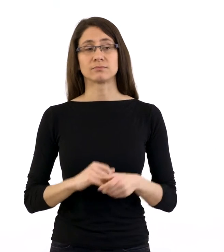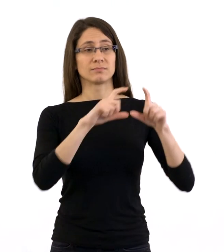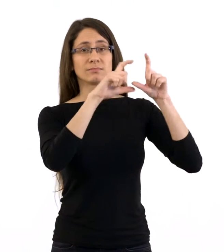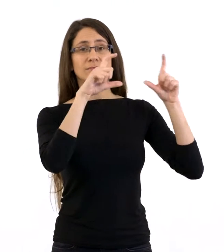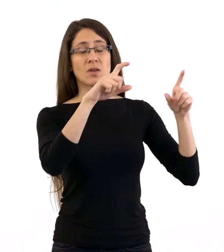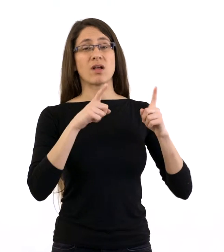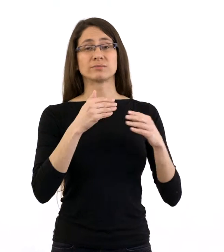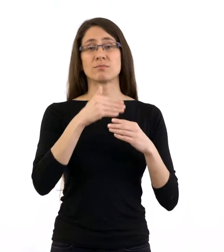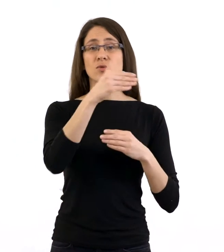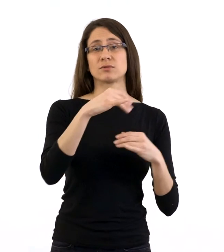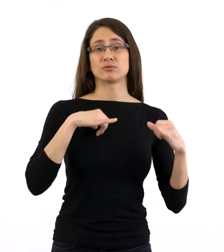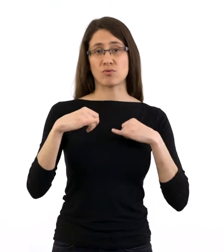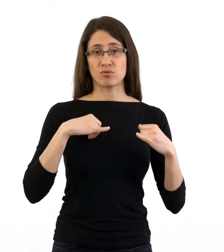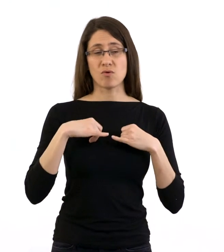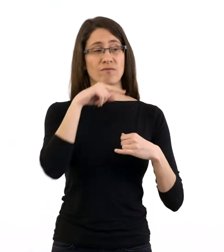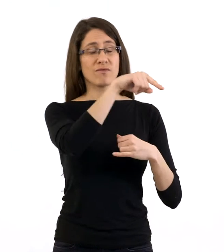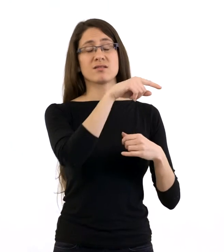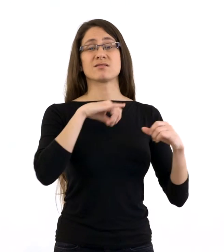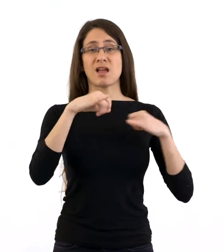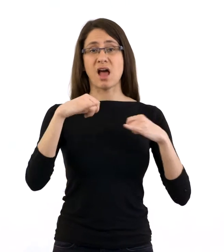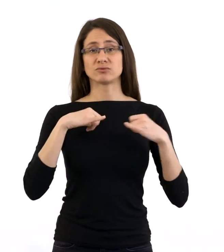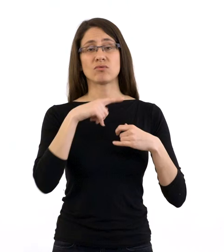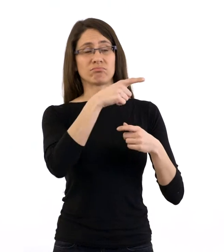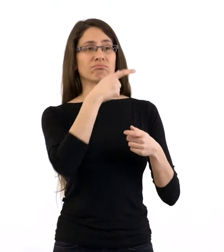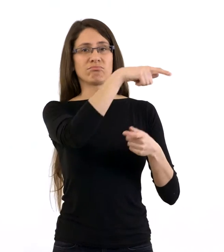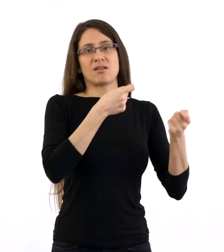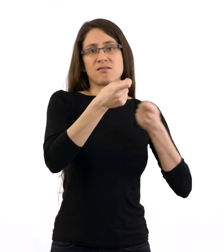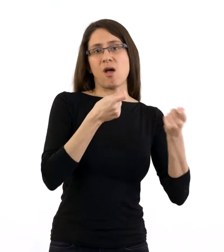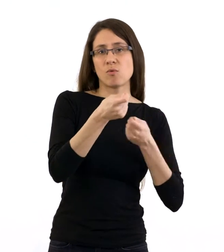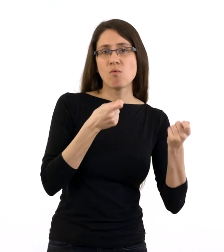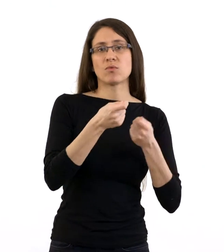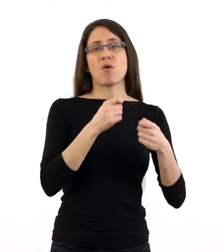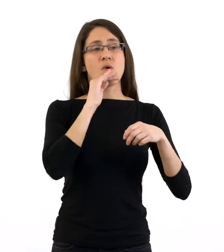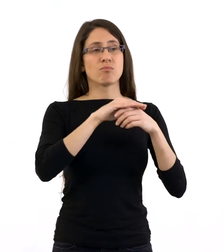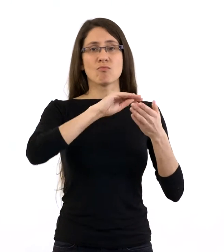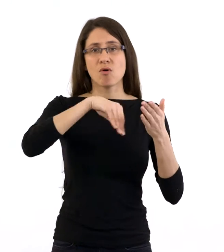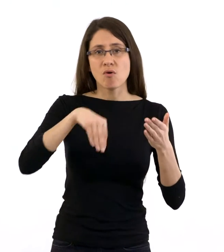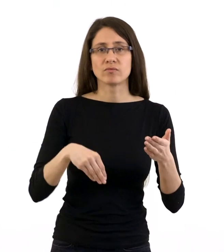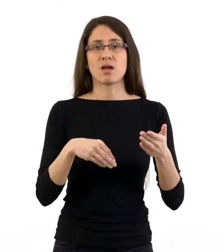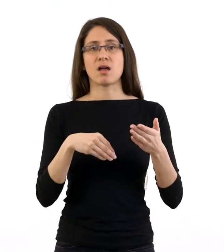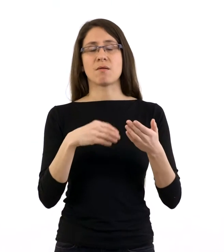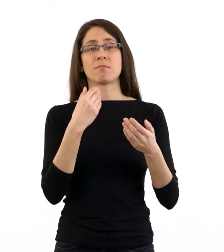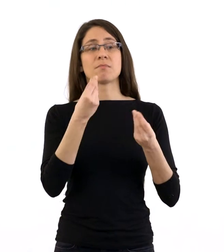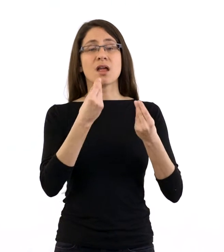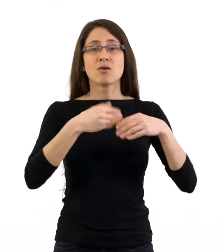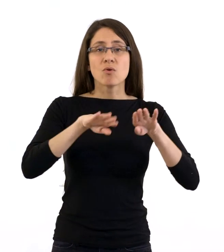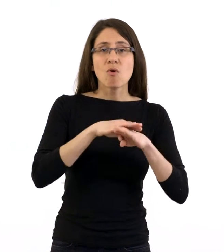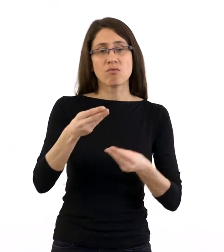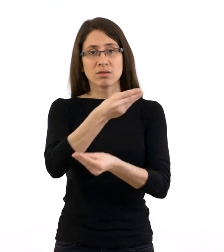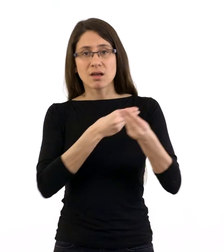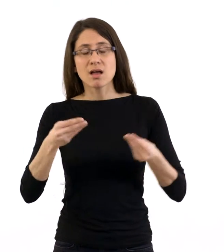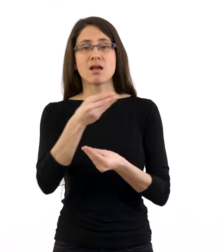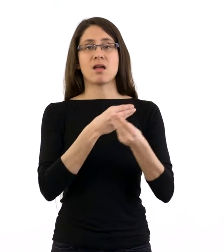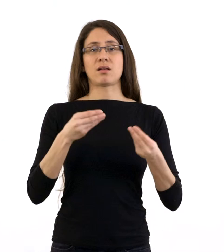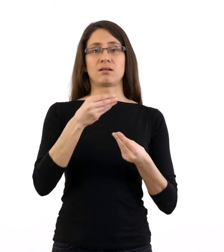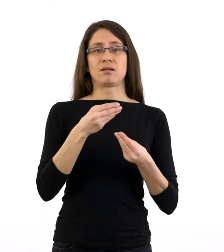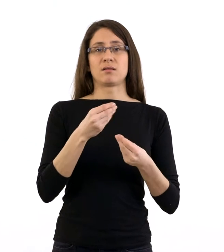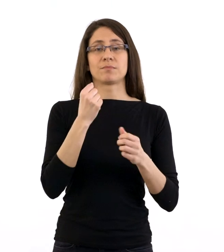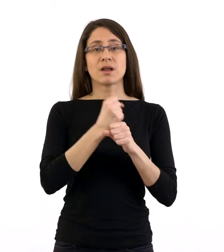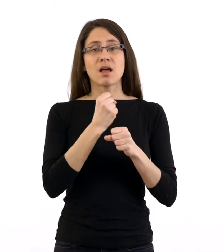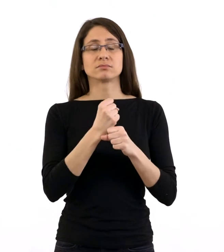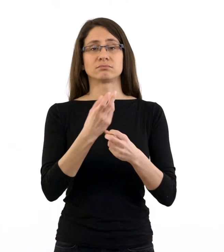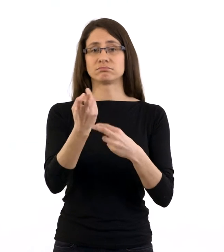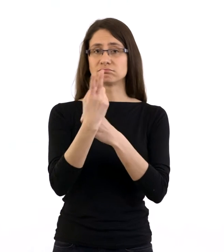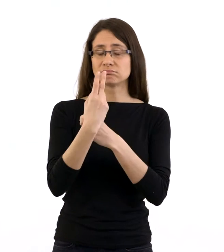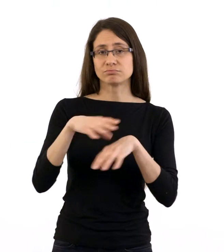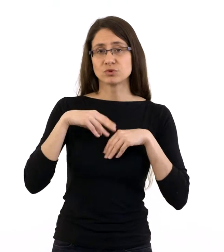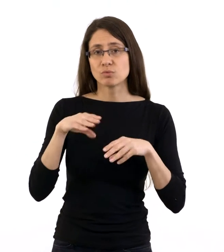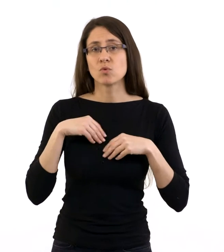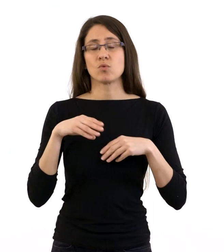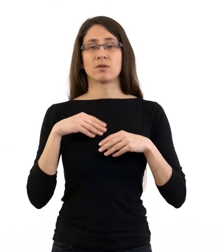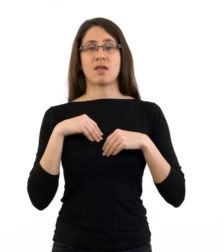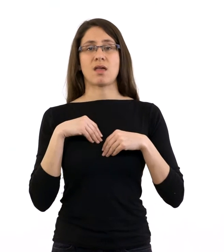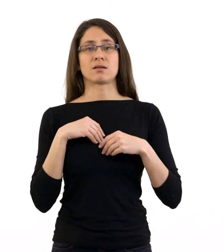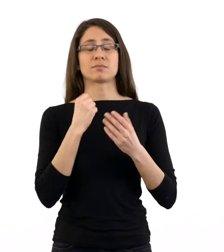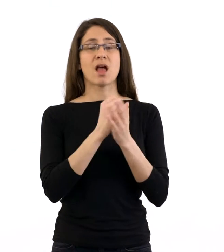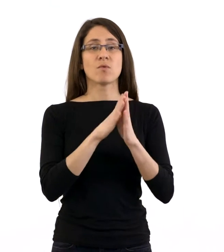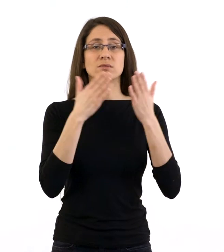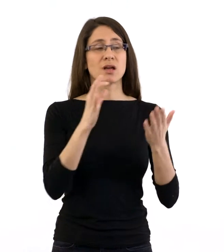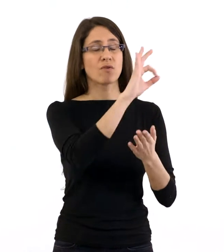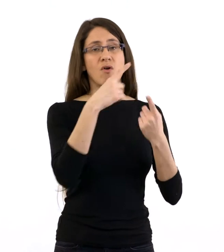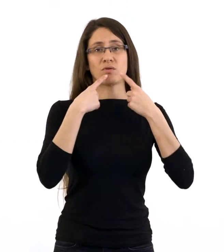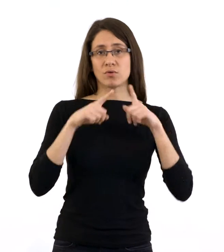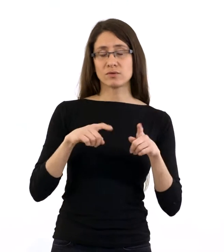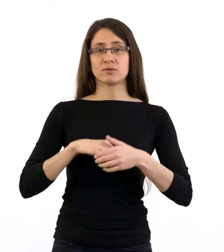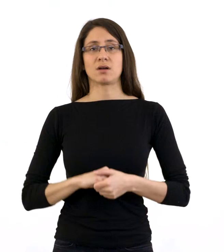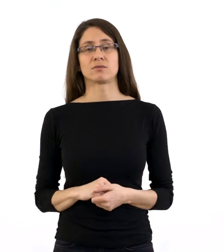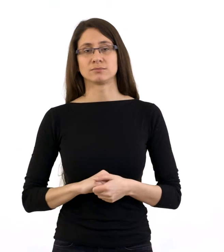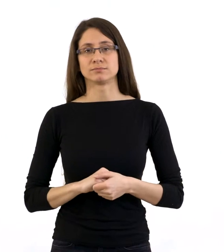Zarząd organizacji kieruje organizacją, zawiera umowy, rozporządza majątkiem, zatrudnia pracowników, odpowiada za sprawozdawczość.